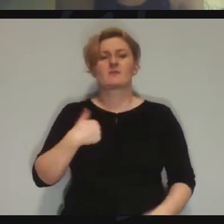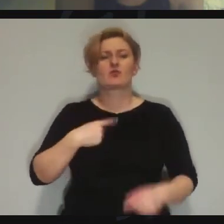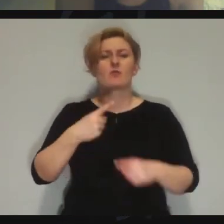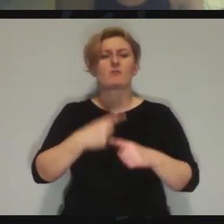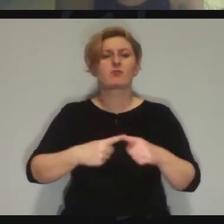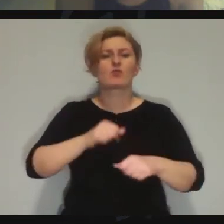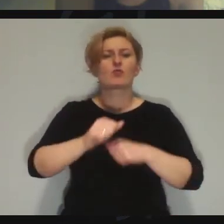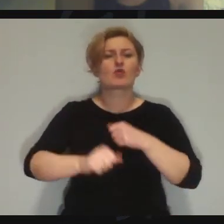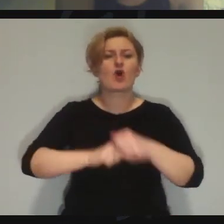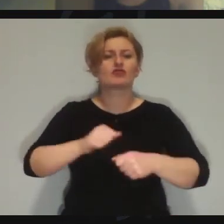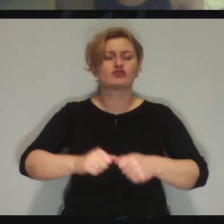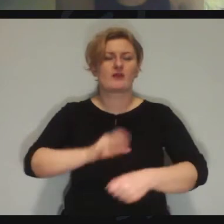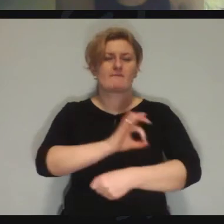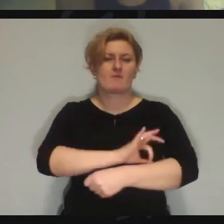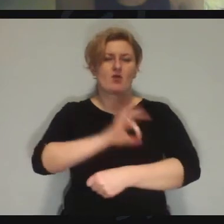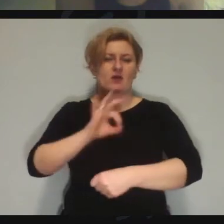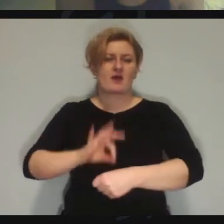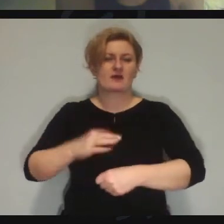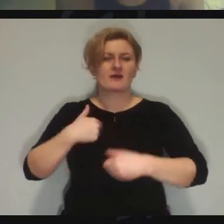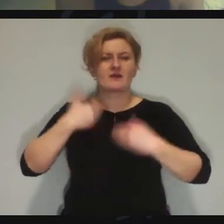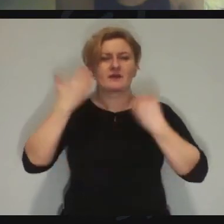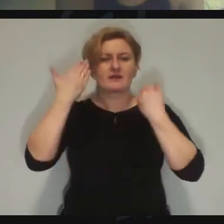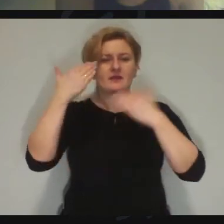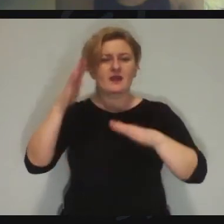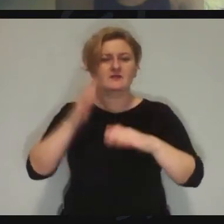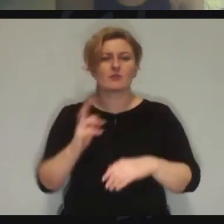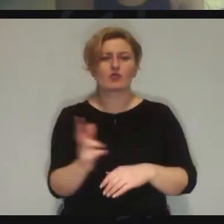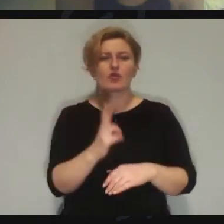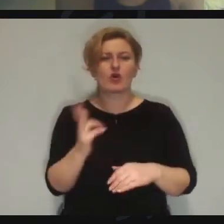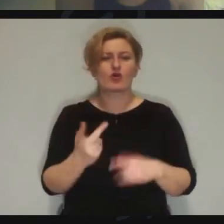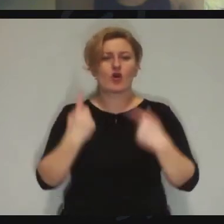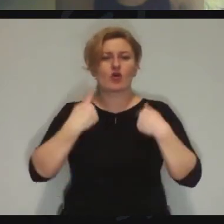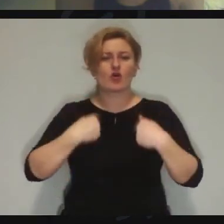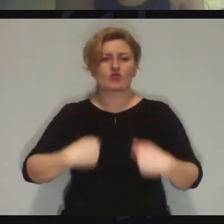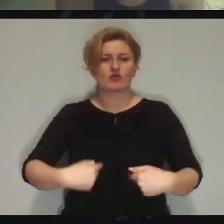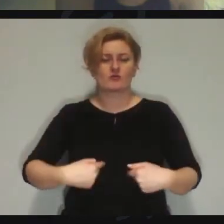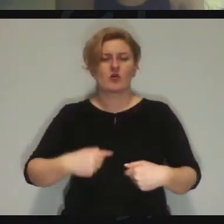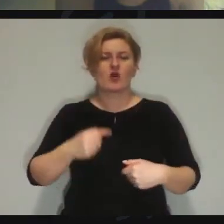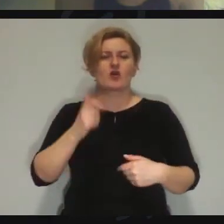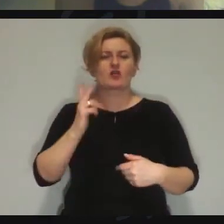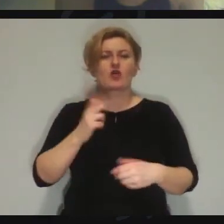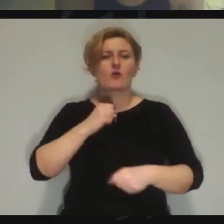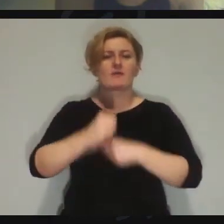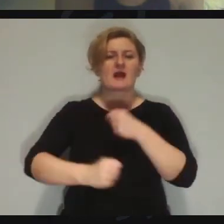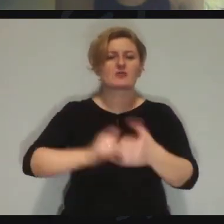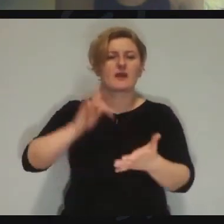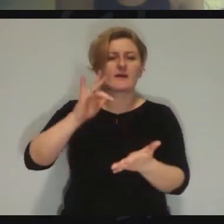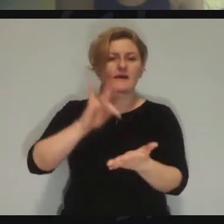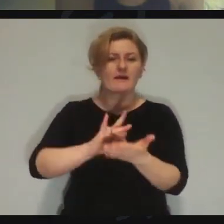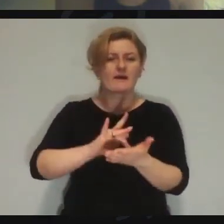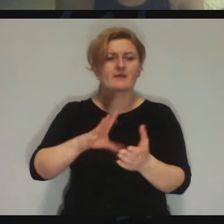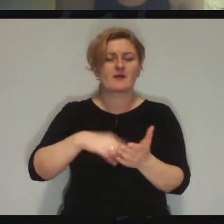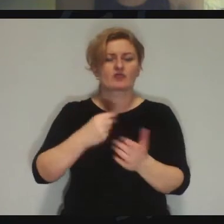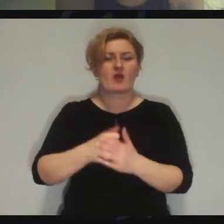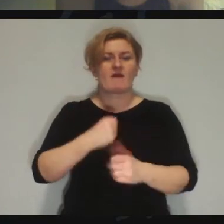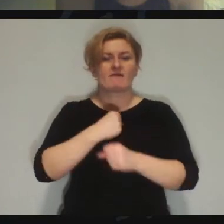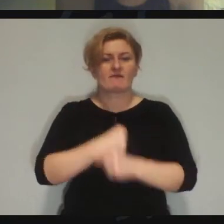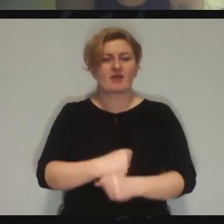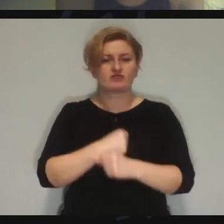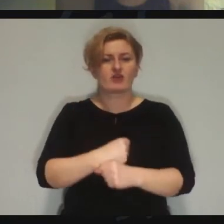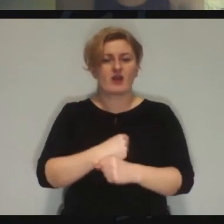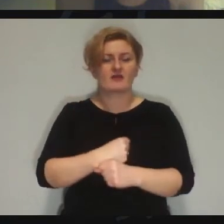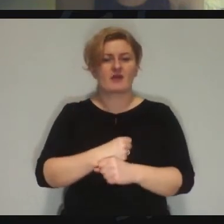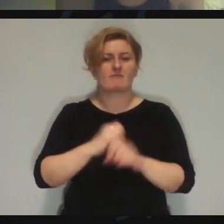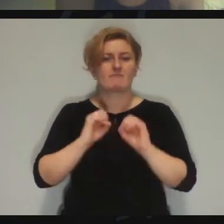Nie znam nikogo osobiście, kto pracuje taką metodą w danej placówce resocjalizacyjnej.